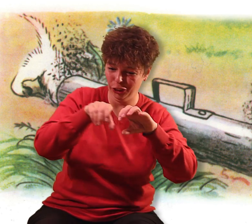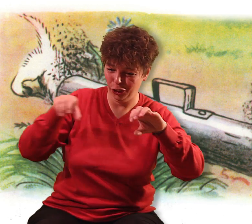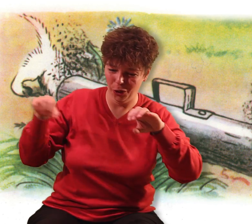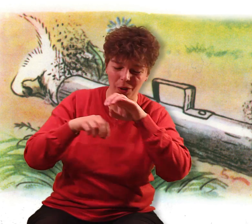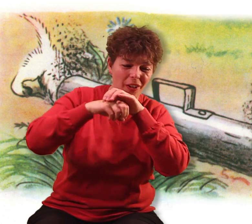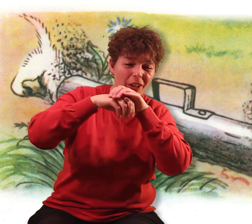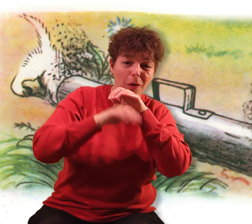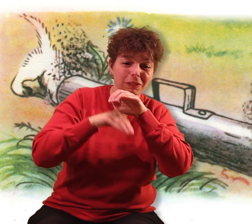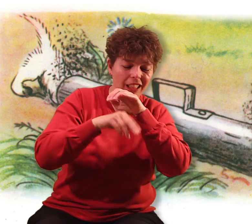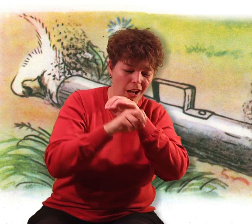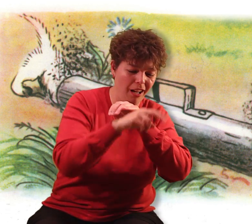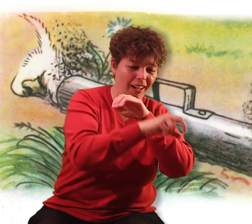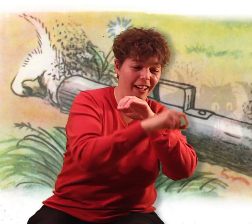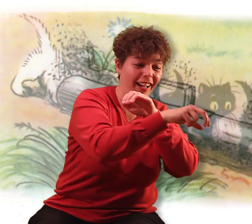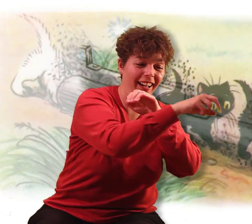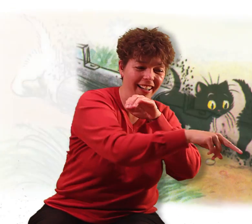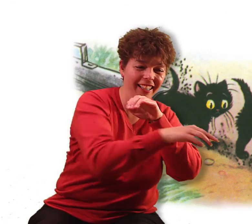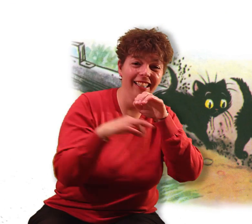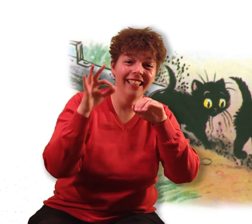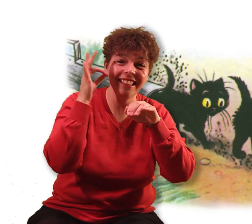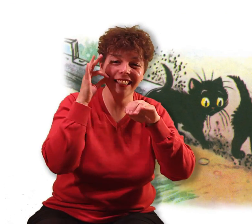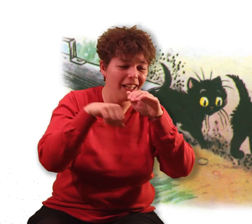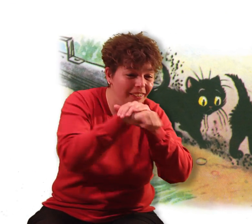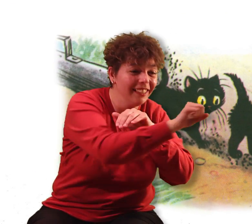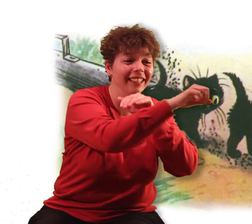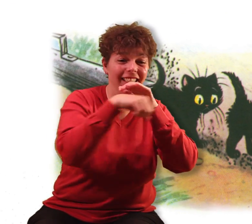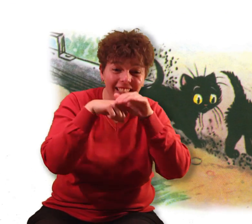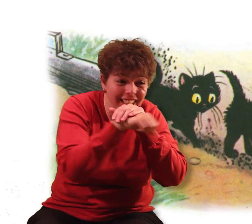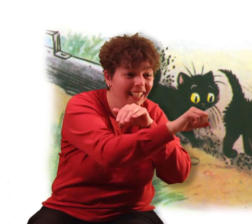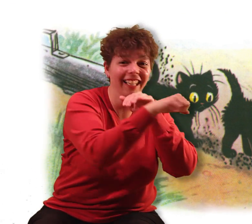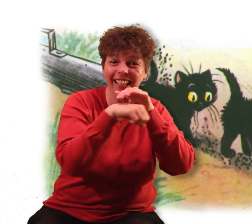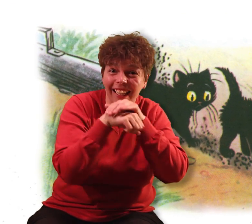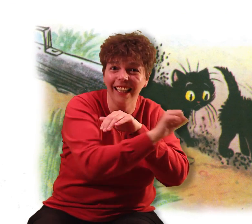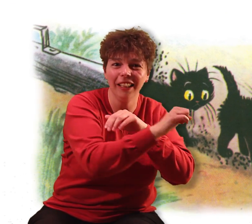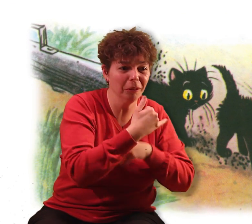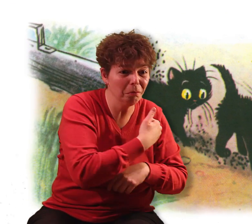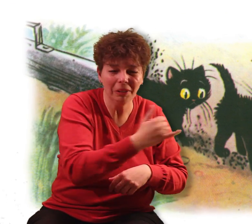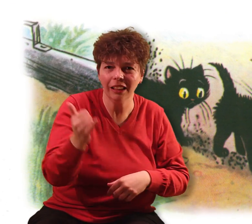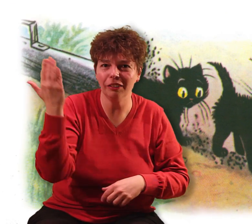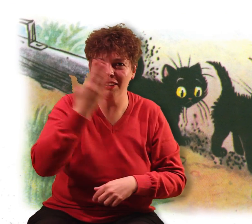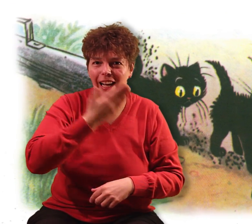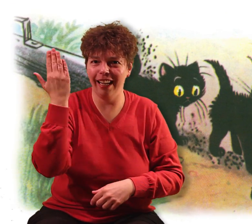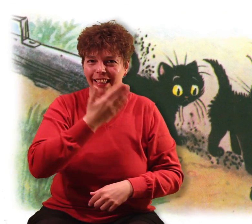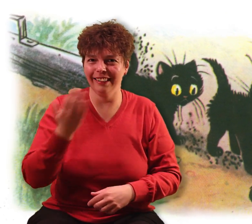A béka szépen tovaugrándozott, és a kályhacsőből előbukkant három fekete kiscica.